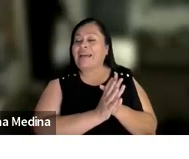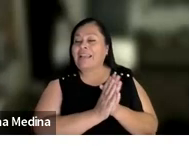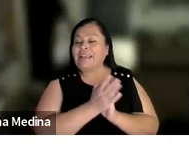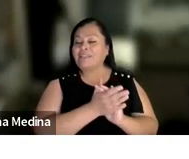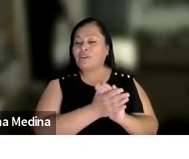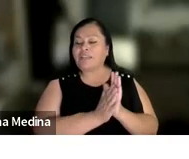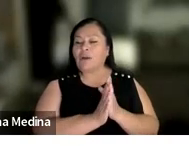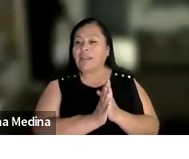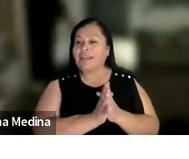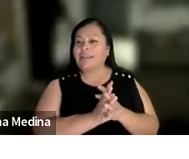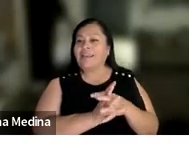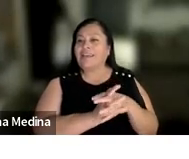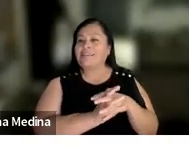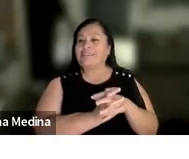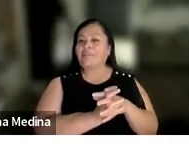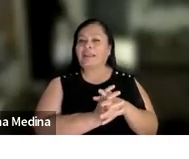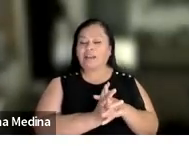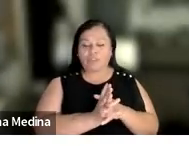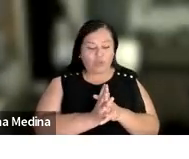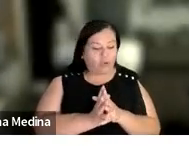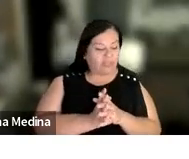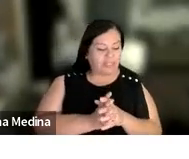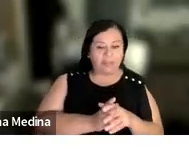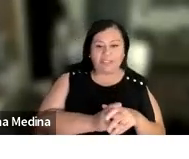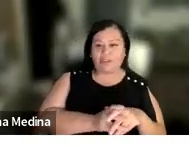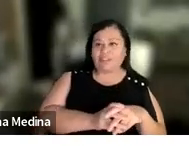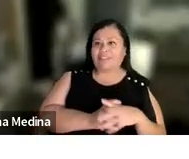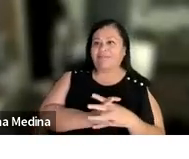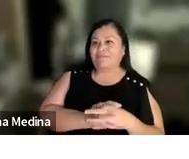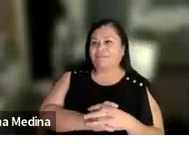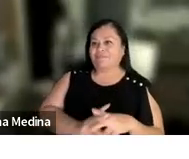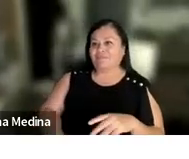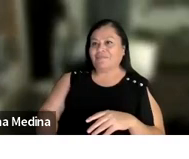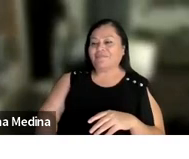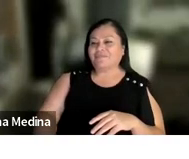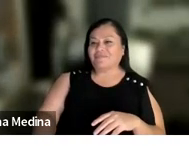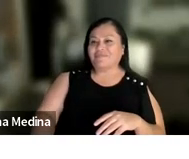Yo le digo al Este para que continúe con las.